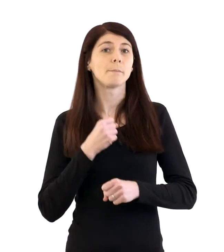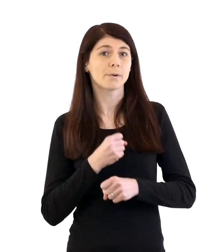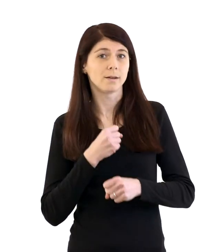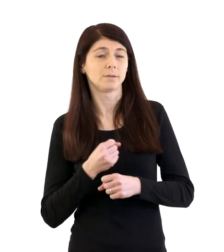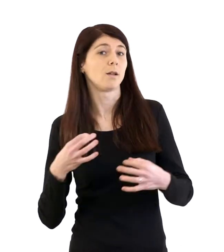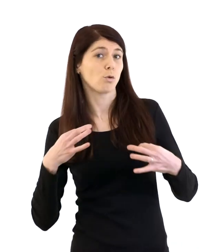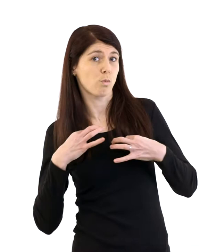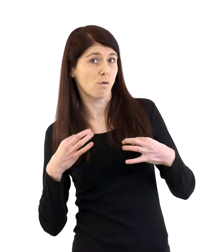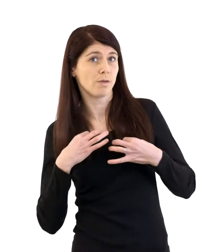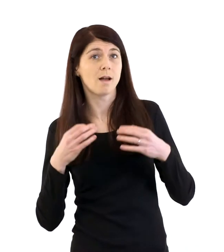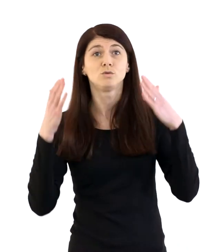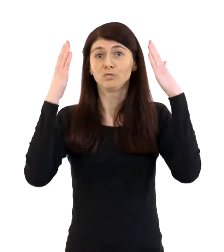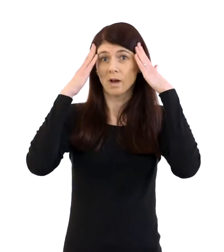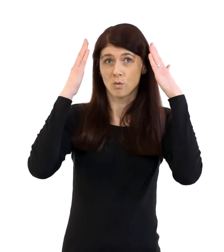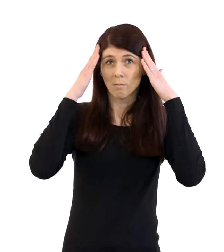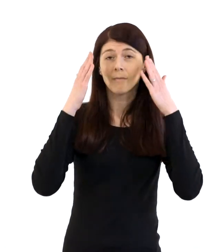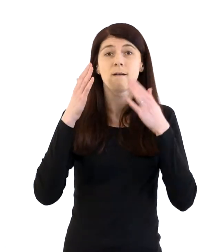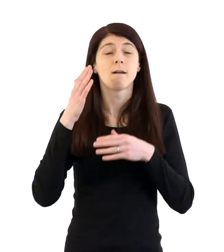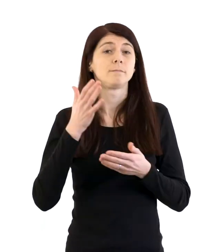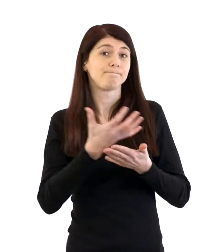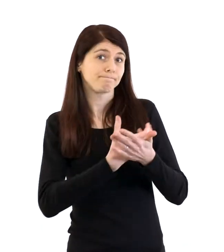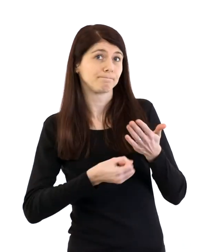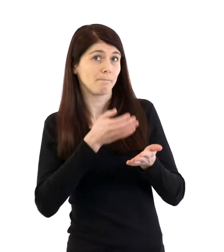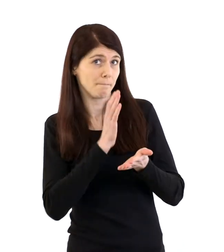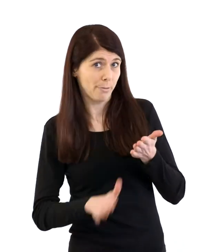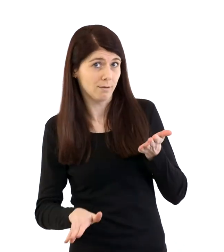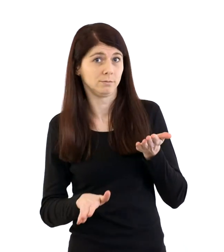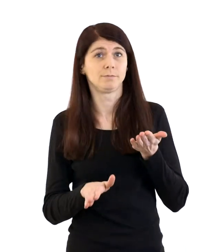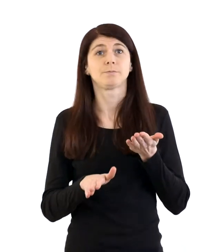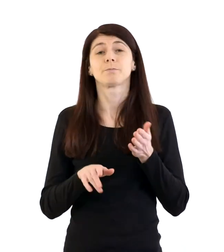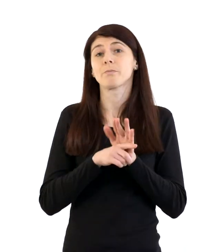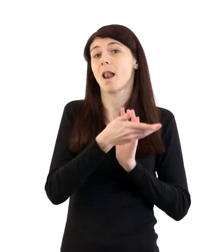Jest to dobrowolna, bezpłatna (bez wynagrodzenia), świadoma praca na rzecz innych